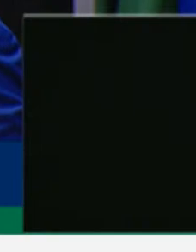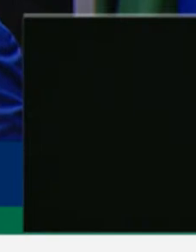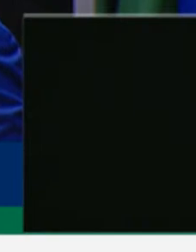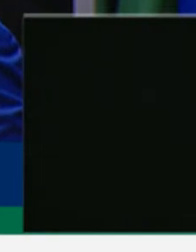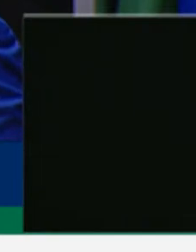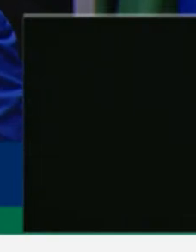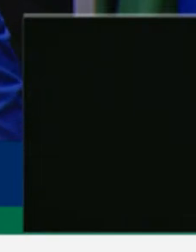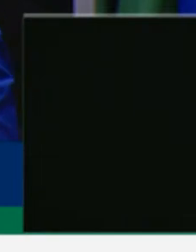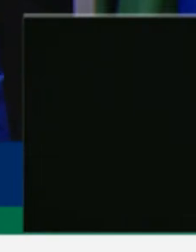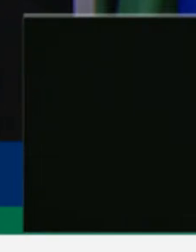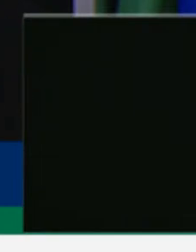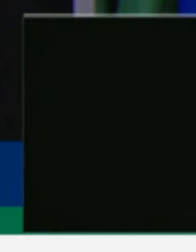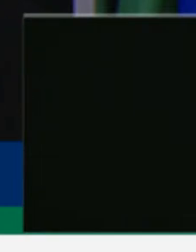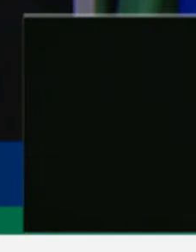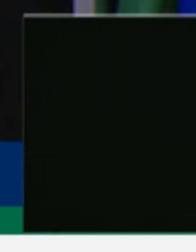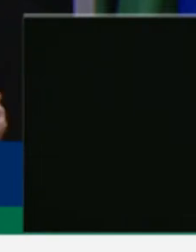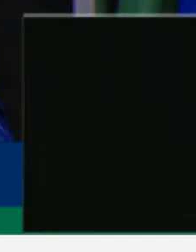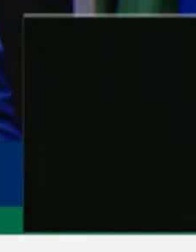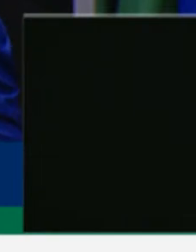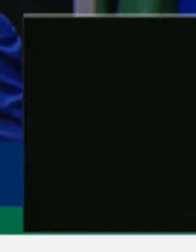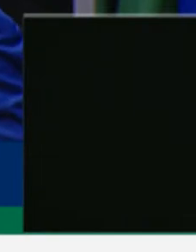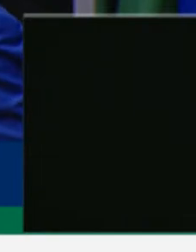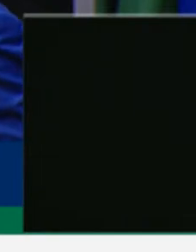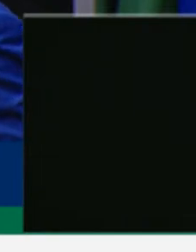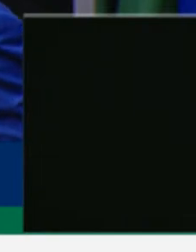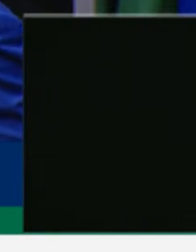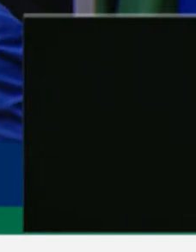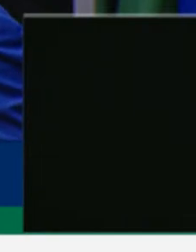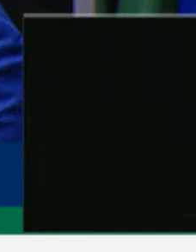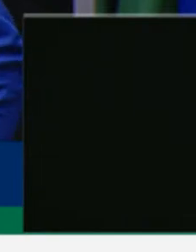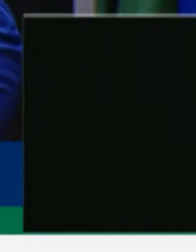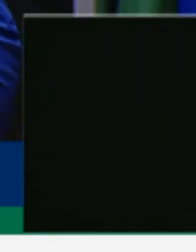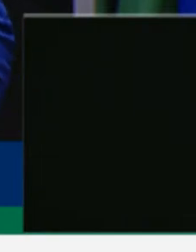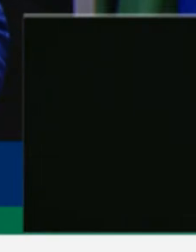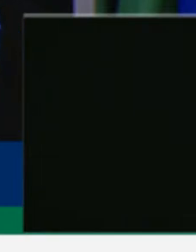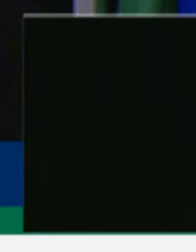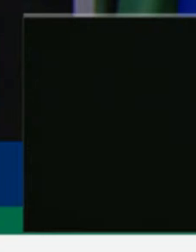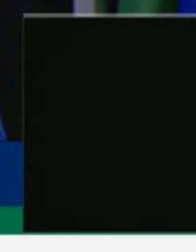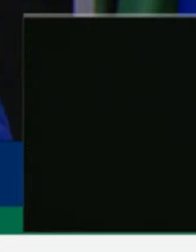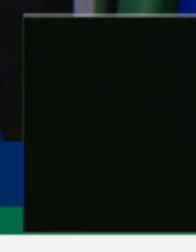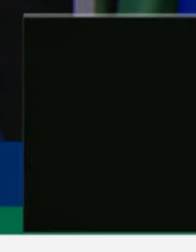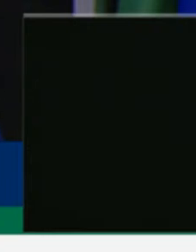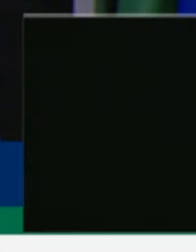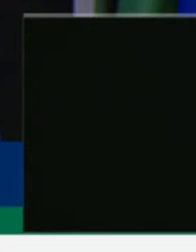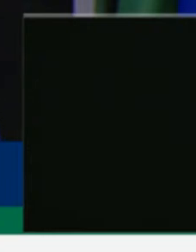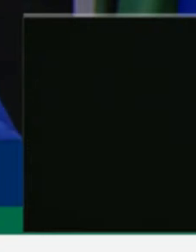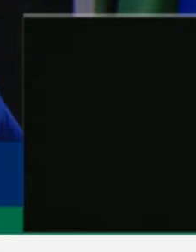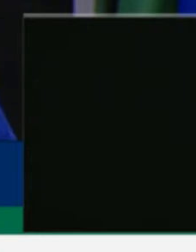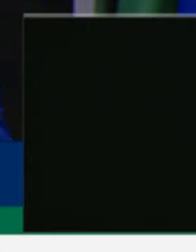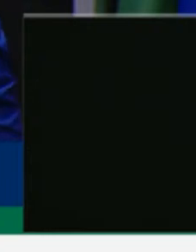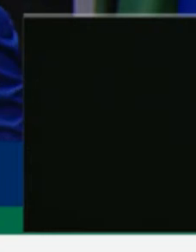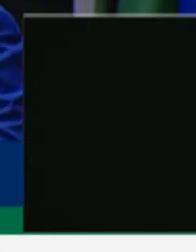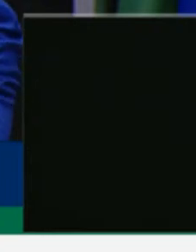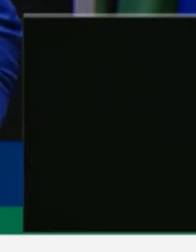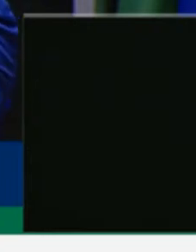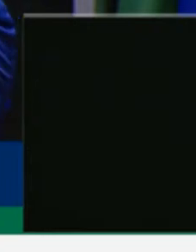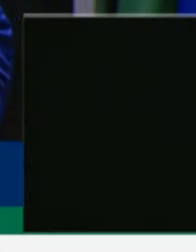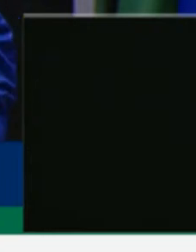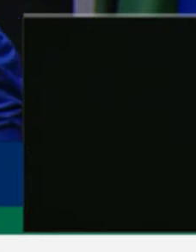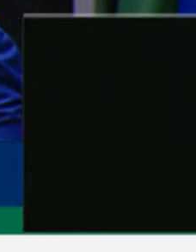DIREITA, DE ESQUERDA, DE CENTRO NÃO É MOMENTO... DE GUERRA ELEITORAL. NÃO É MOMENTO DE DISPUTA ELEITOREIRA